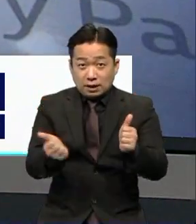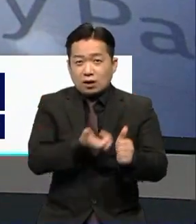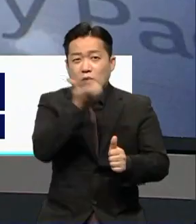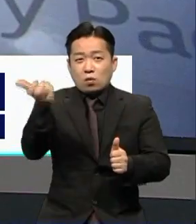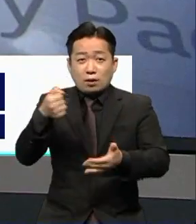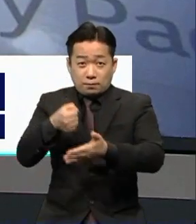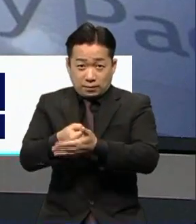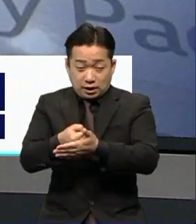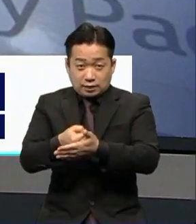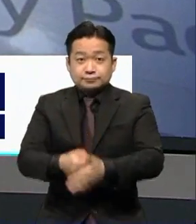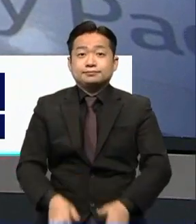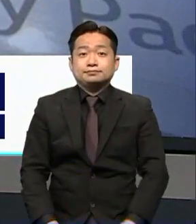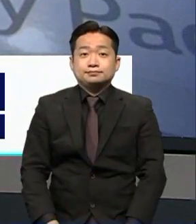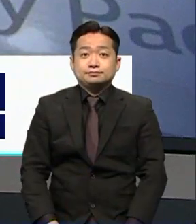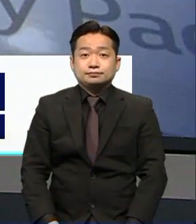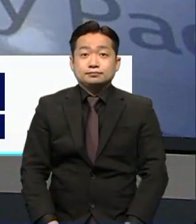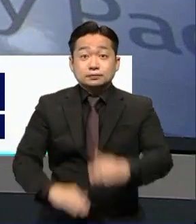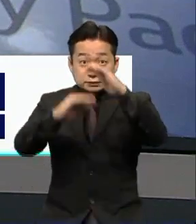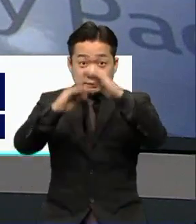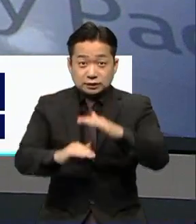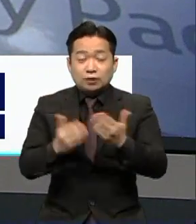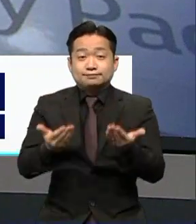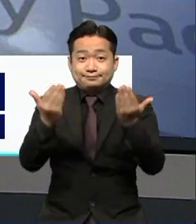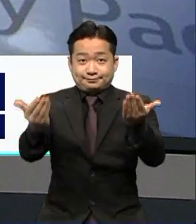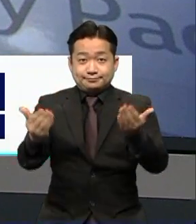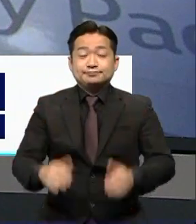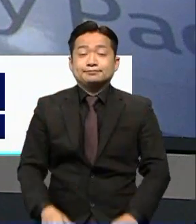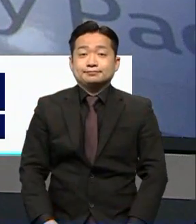확인됐습니다. 한성희 기자의 단독 보도입니다.